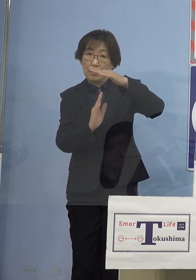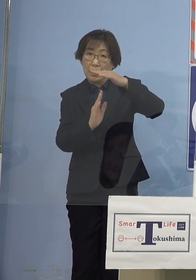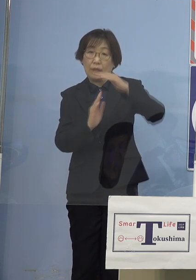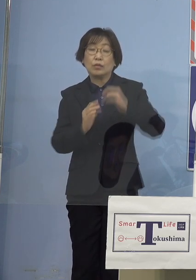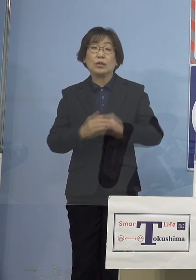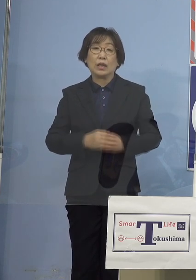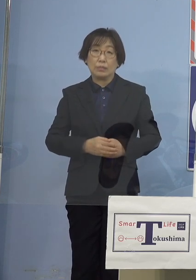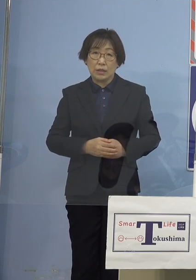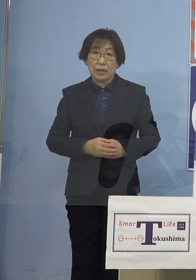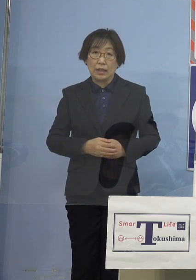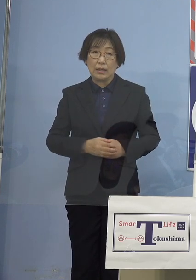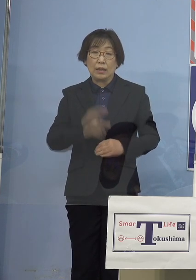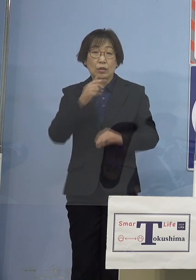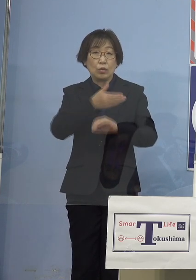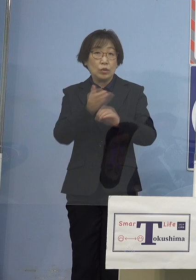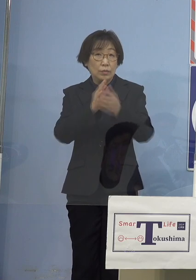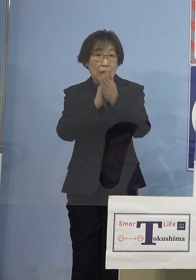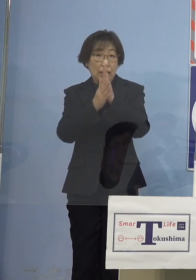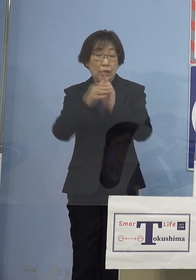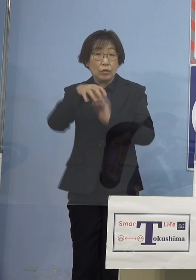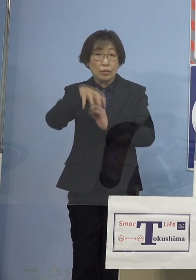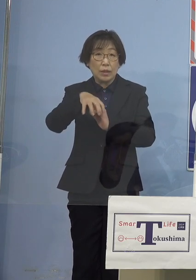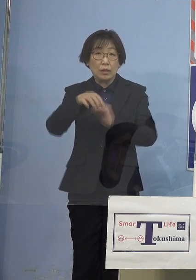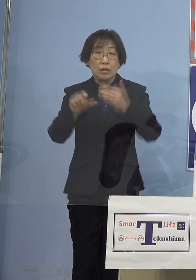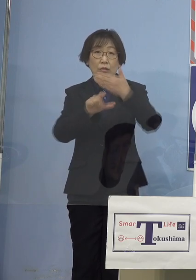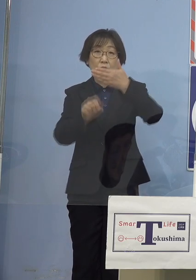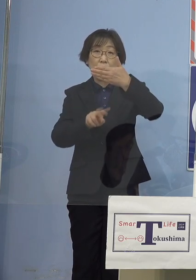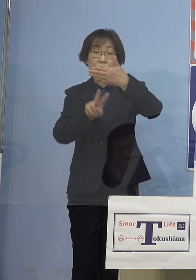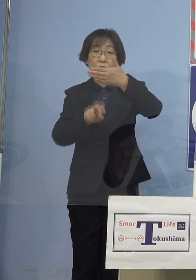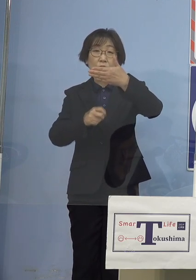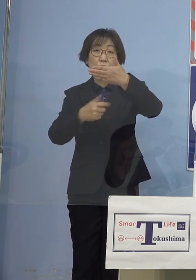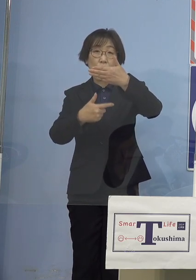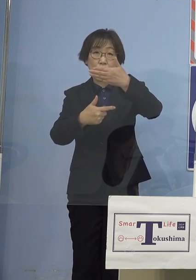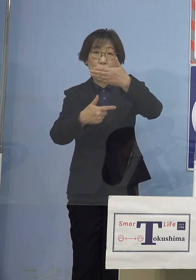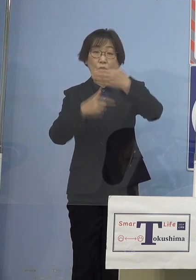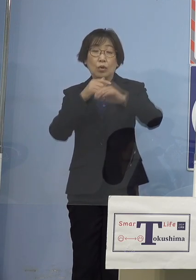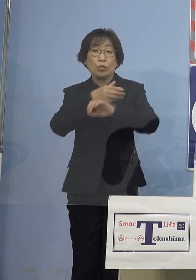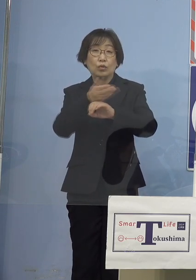本県におきましても 9月26日、「とくしまアラート」を